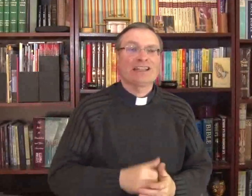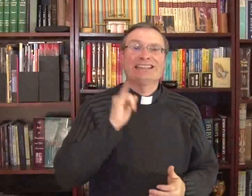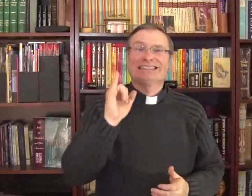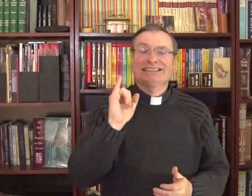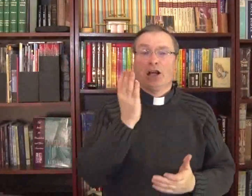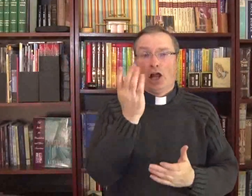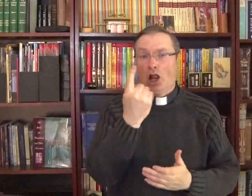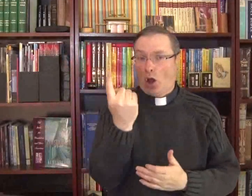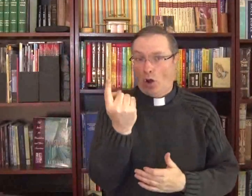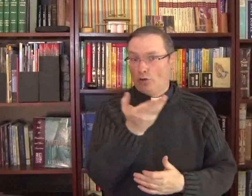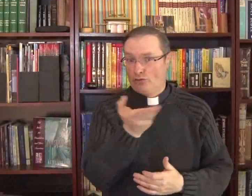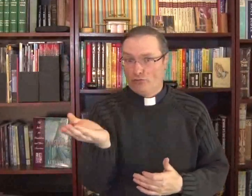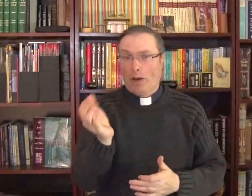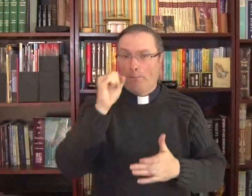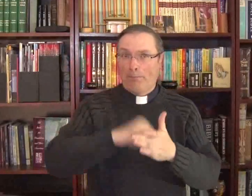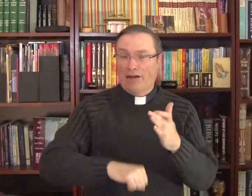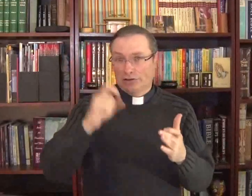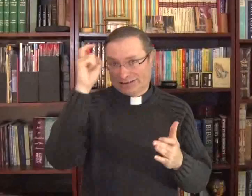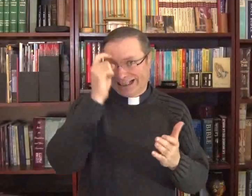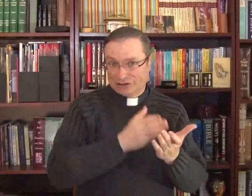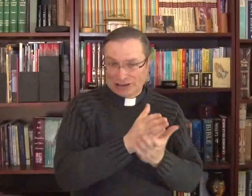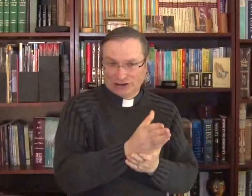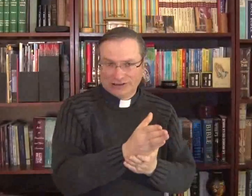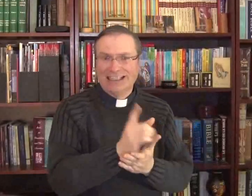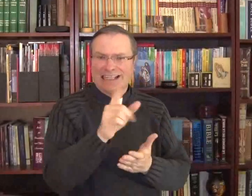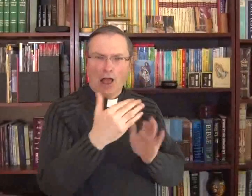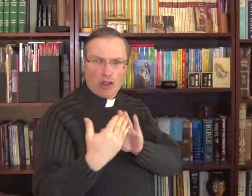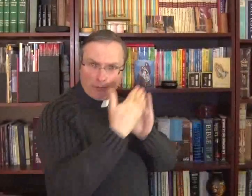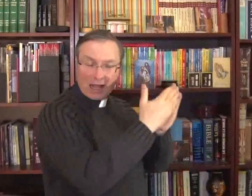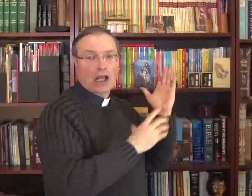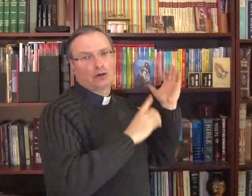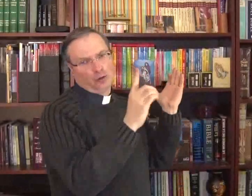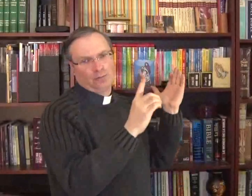Si l'un de vous manque de sagesse, qu'il la demande à Dieu,